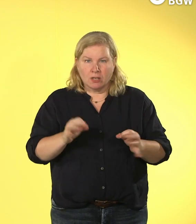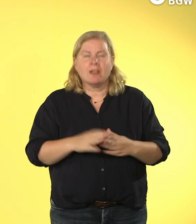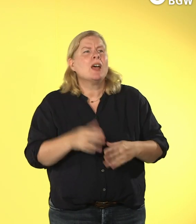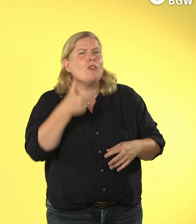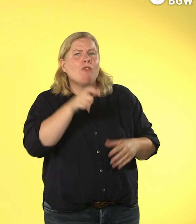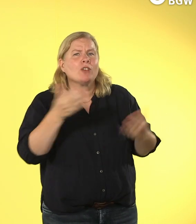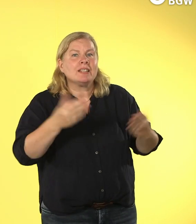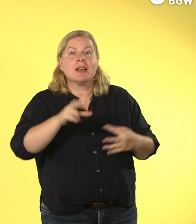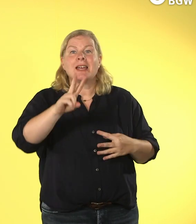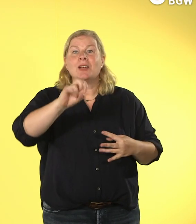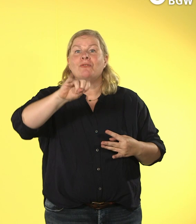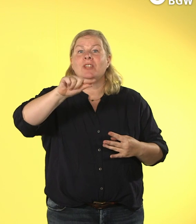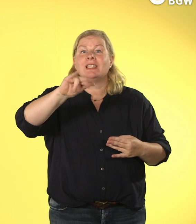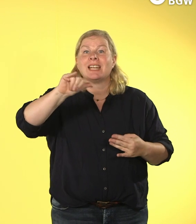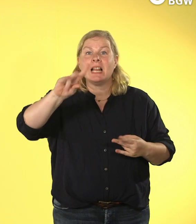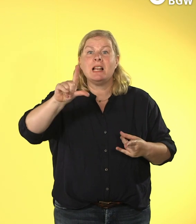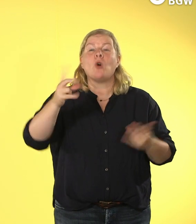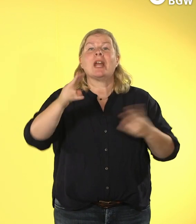Vitril oder Nitril? Vitril.